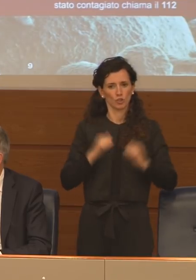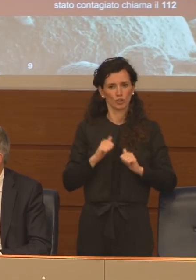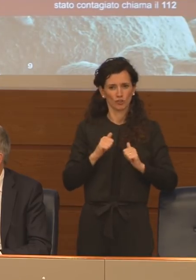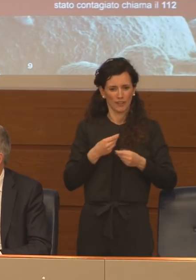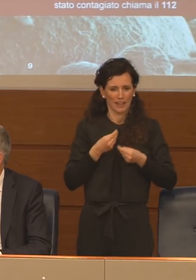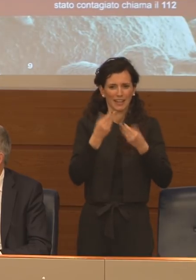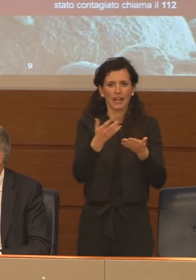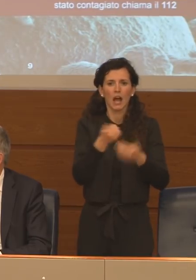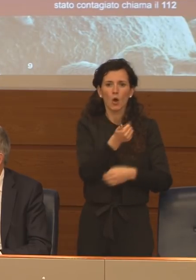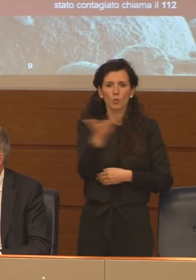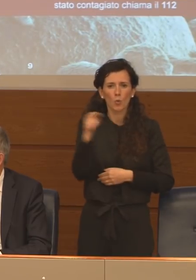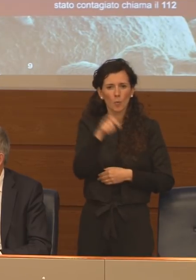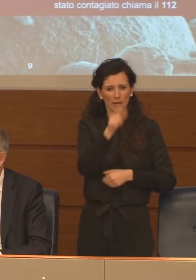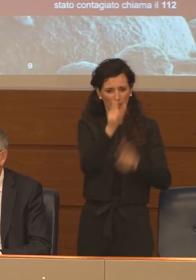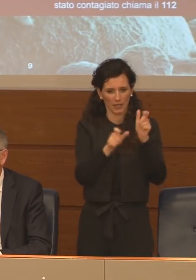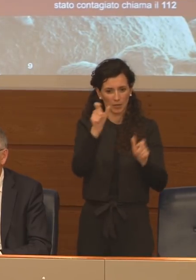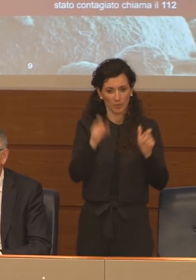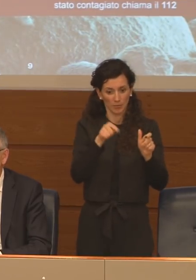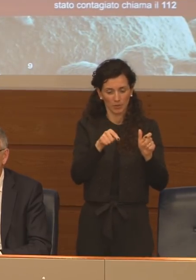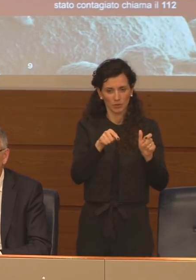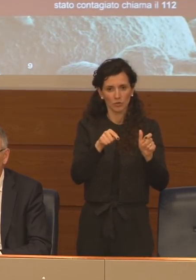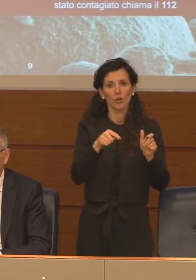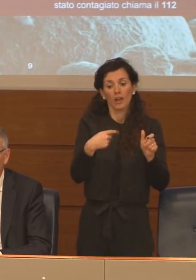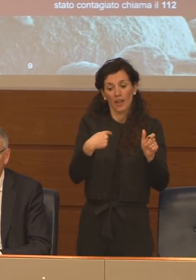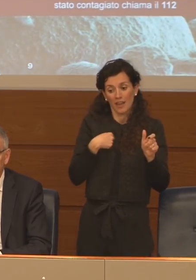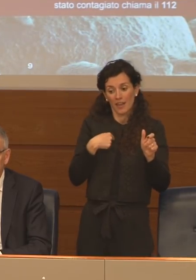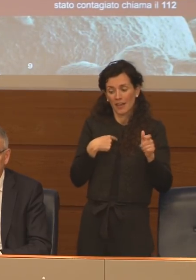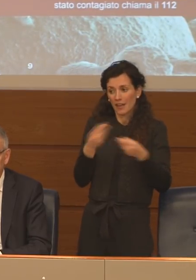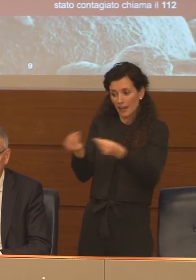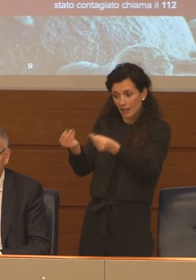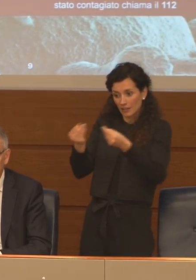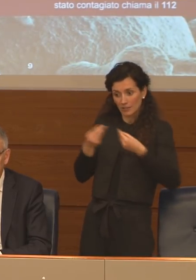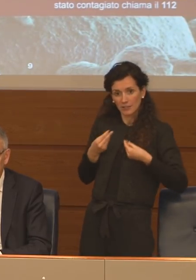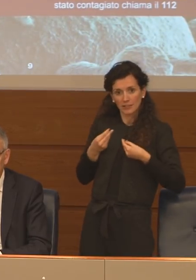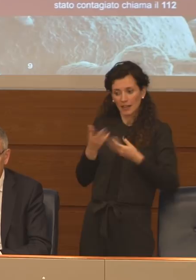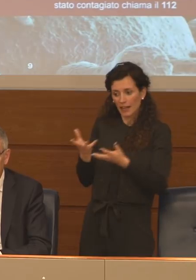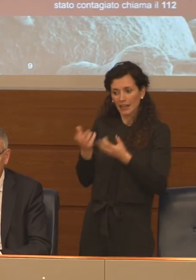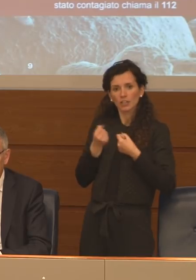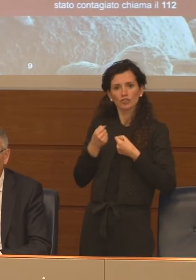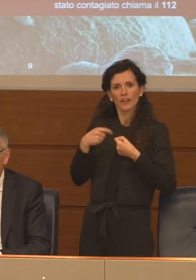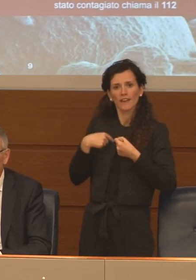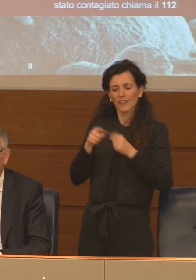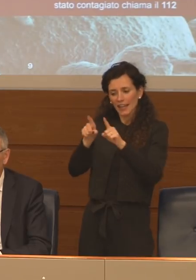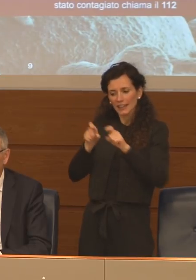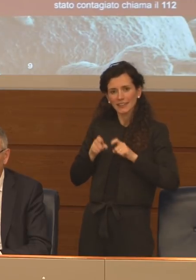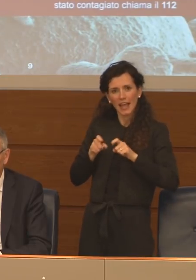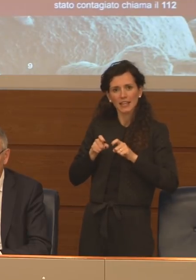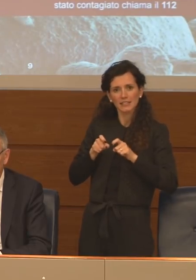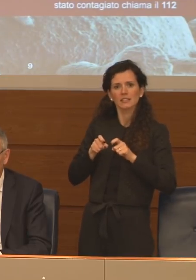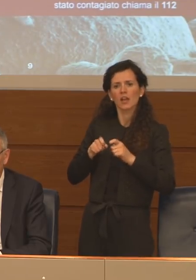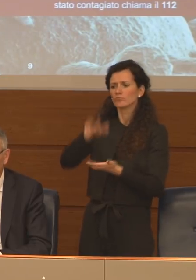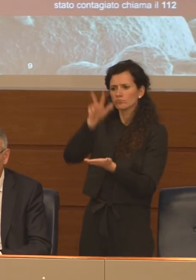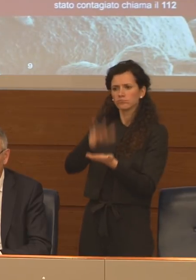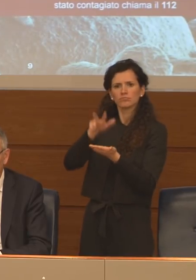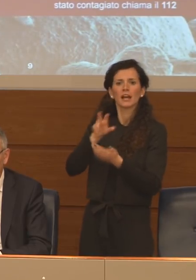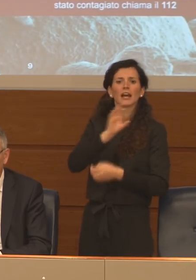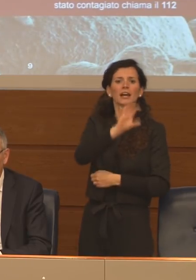riceviamo dei test validati dalle regioni e dal primo giorno per non